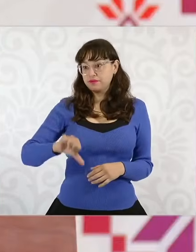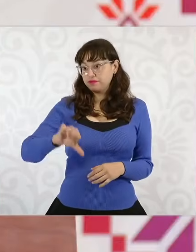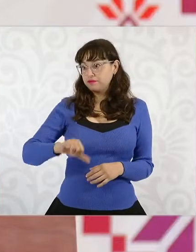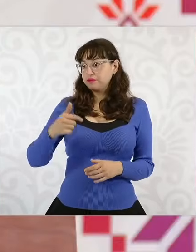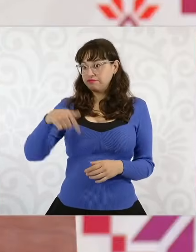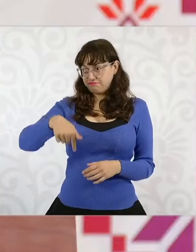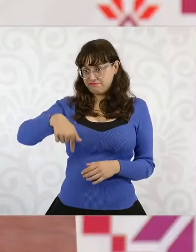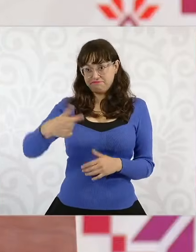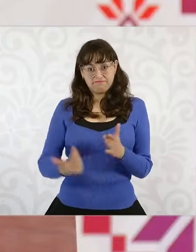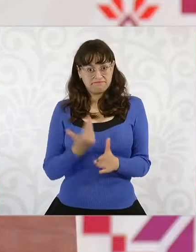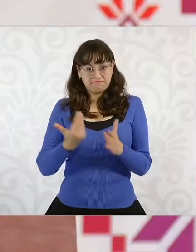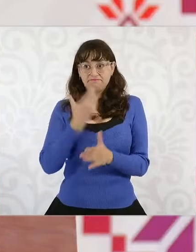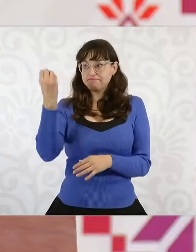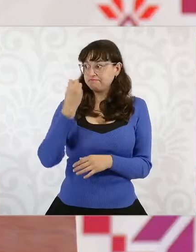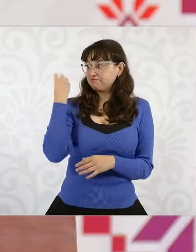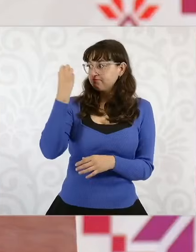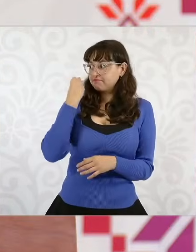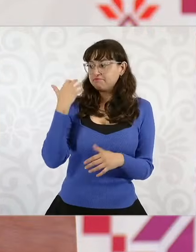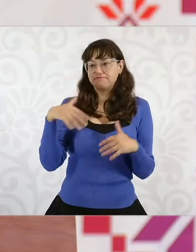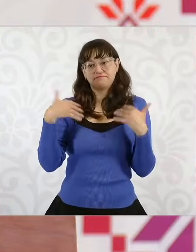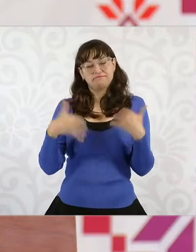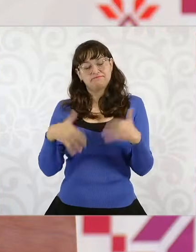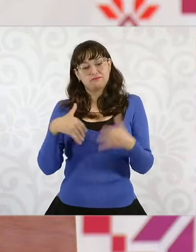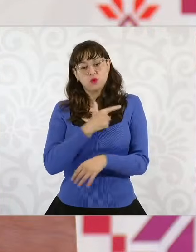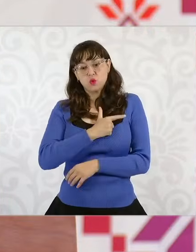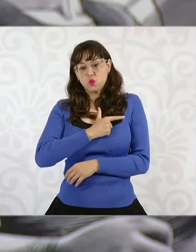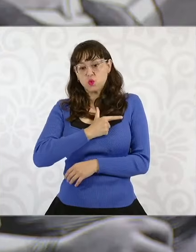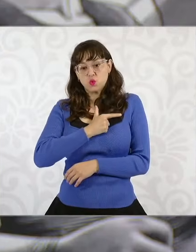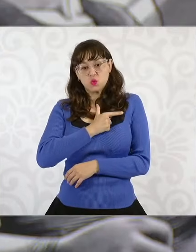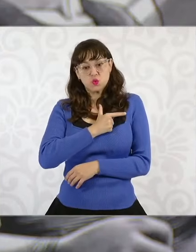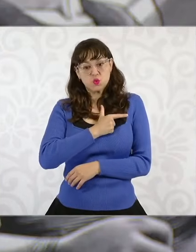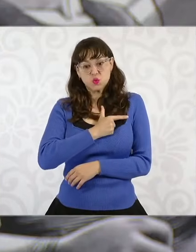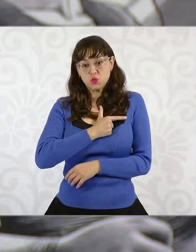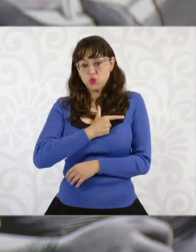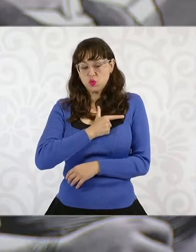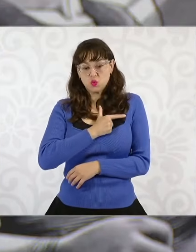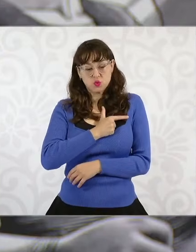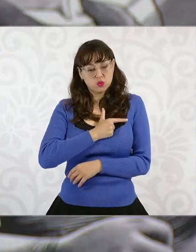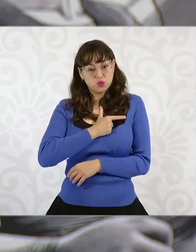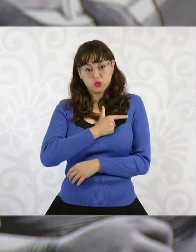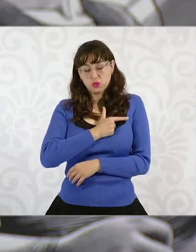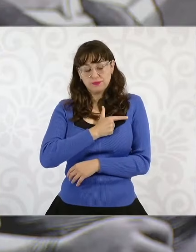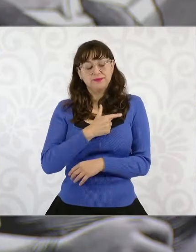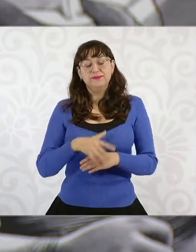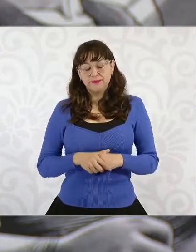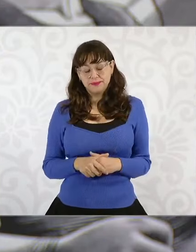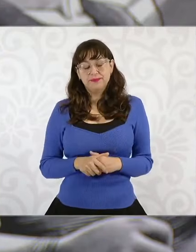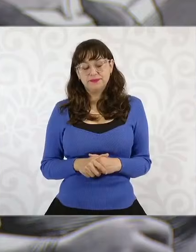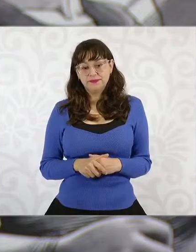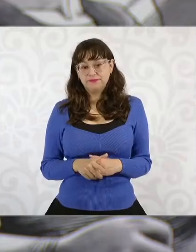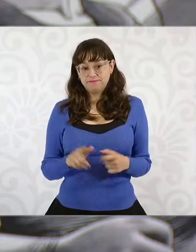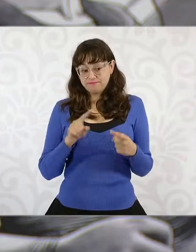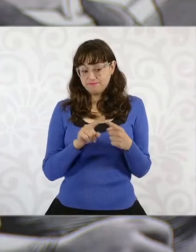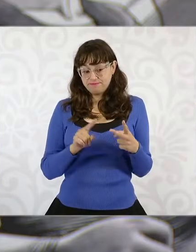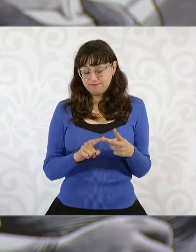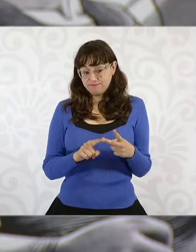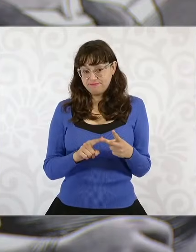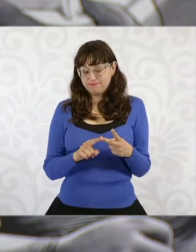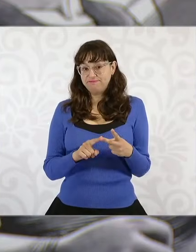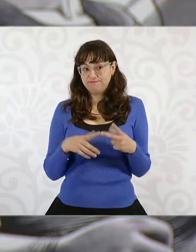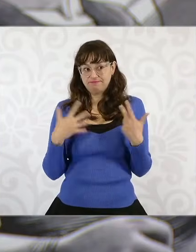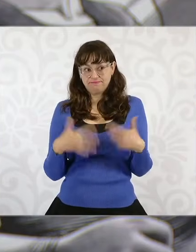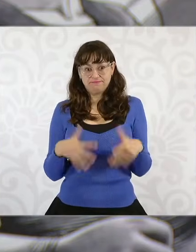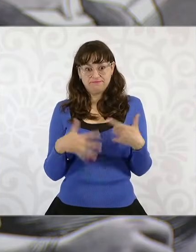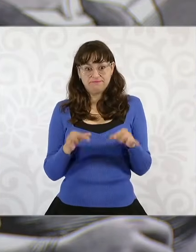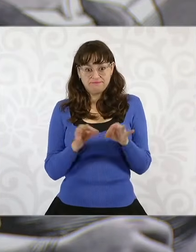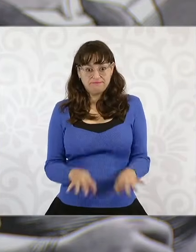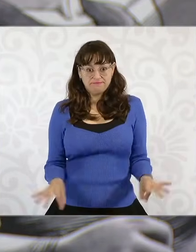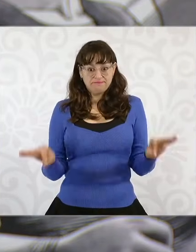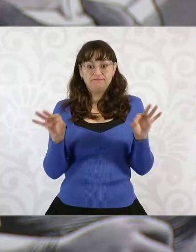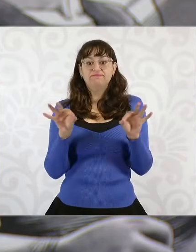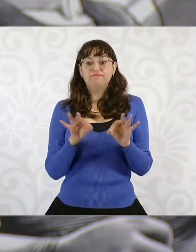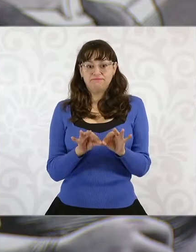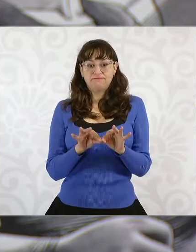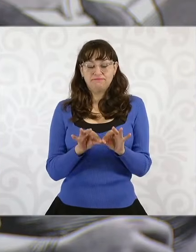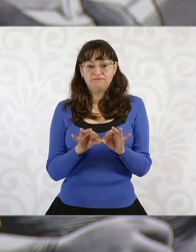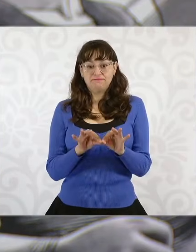para compartir dos temas que son de la mayor importancia, que muestran la grandeza y la riqueza